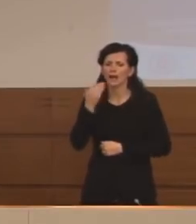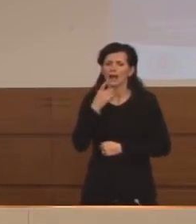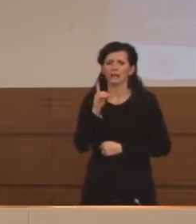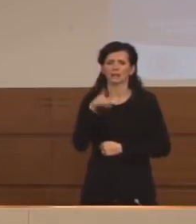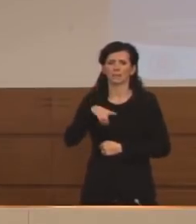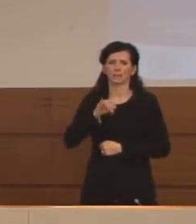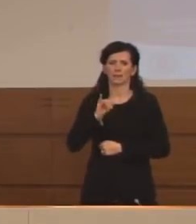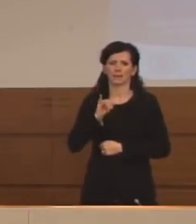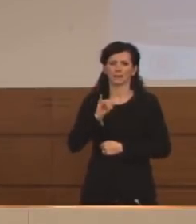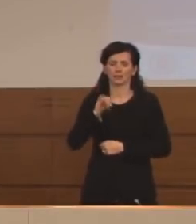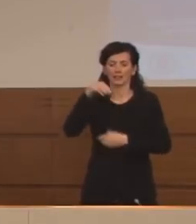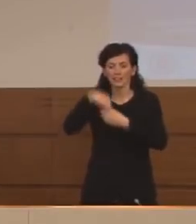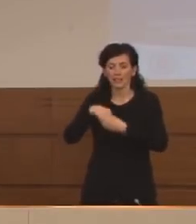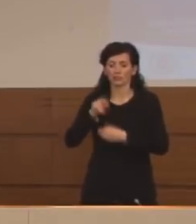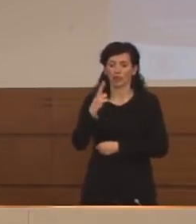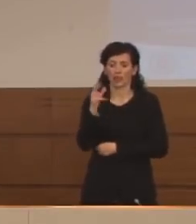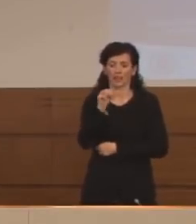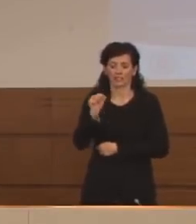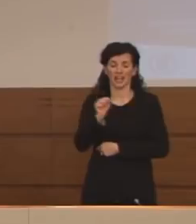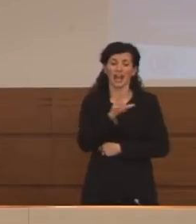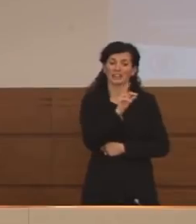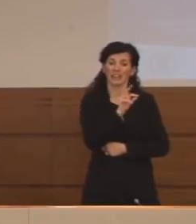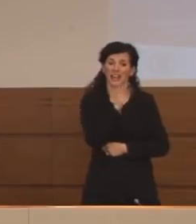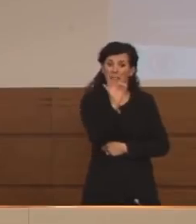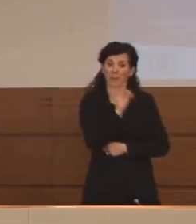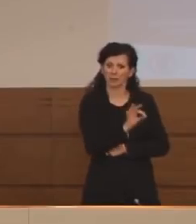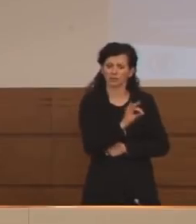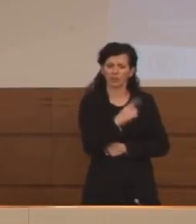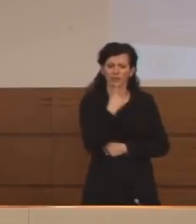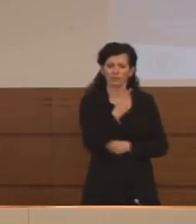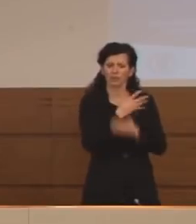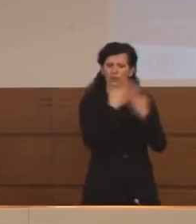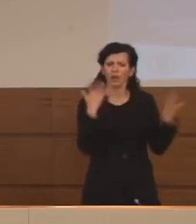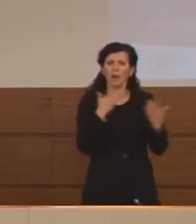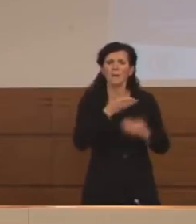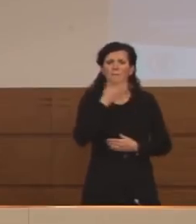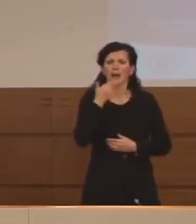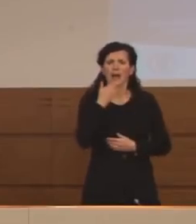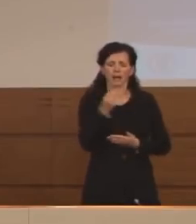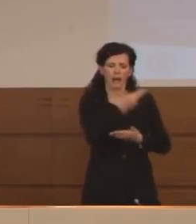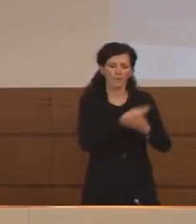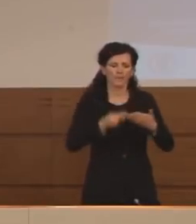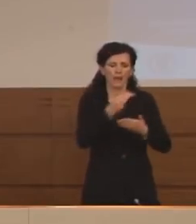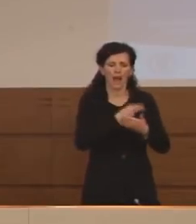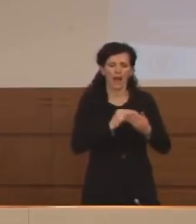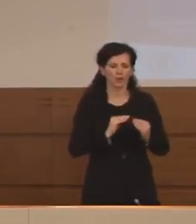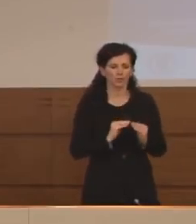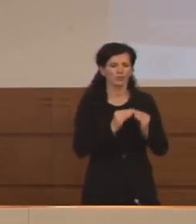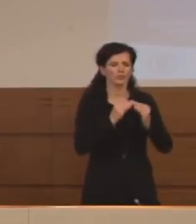Il 30% dichiara la totale inesistenza di un piano strutturato di informazioni sulle procedure da seguire.